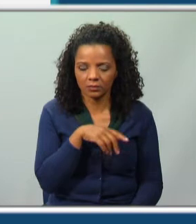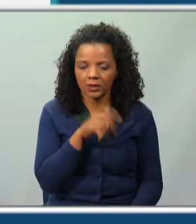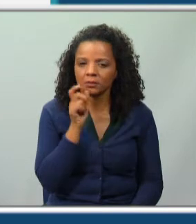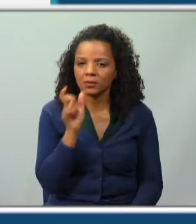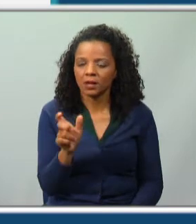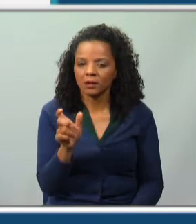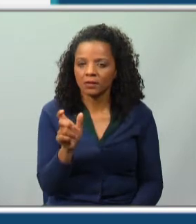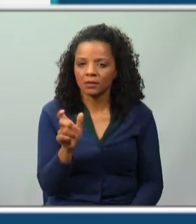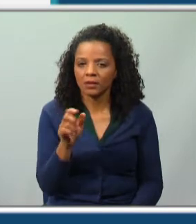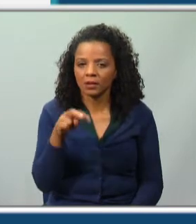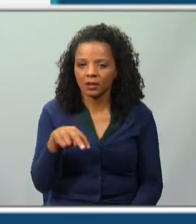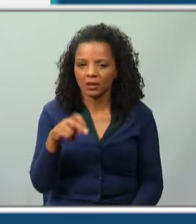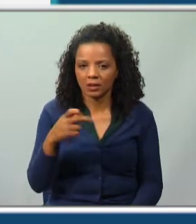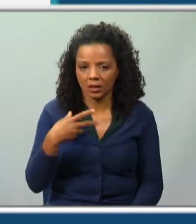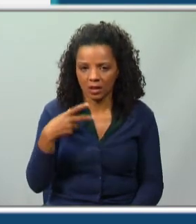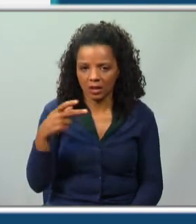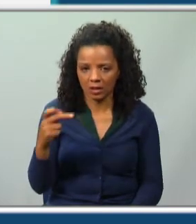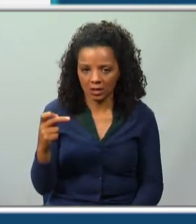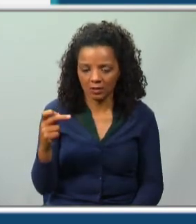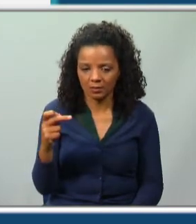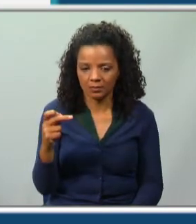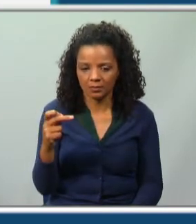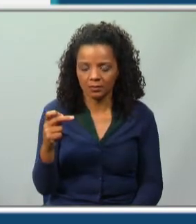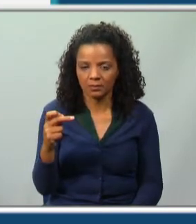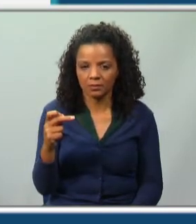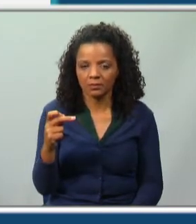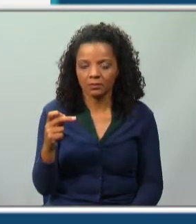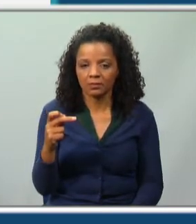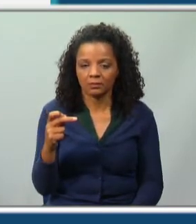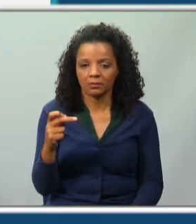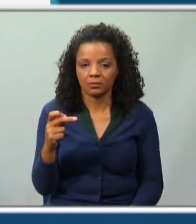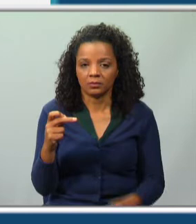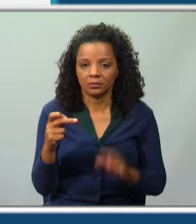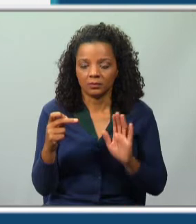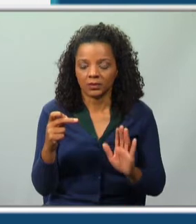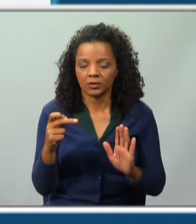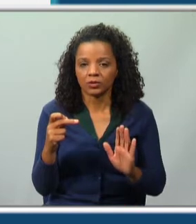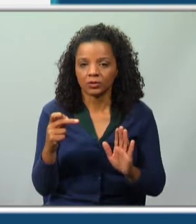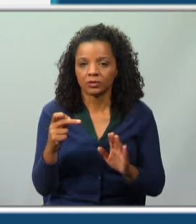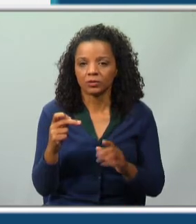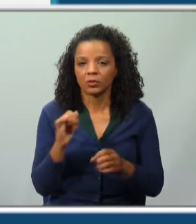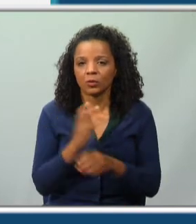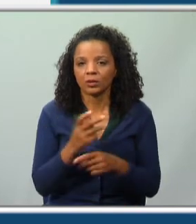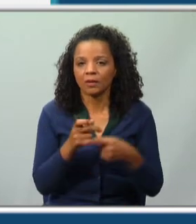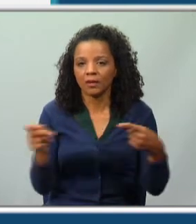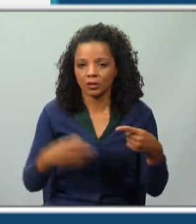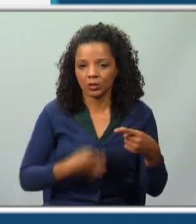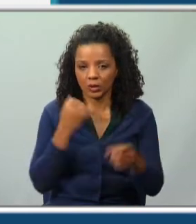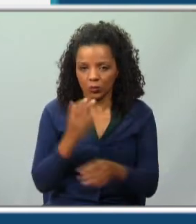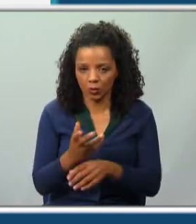nada sem ser com este com esta significado uma uma frase sim eu acho 什麼都沒有，只有這個和這個意思是一個句子是的，我猜